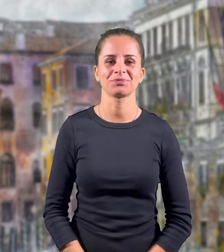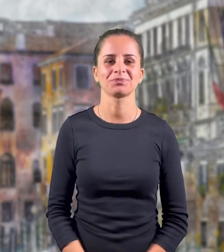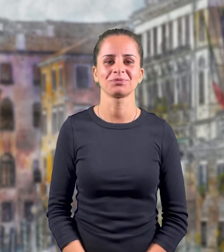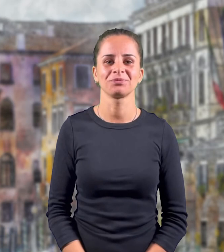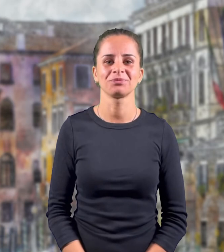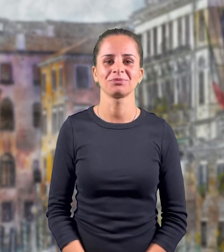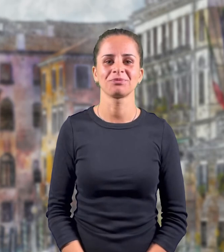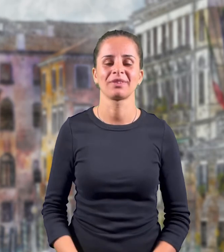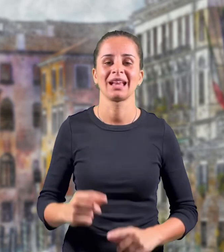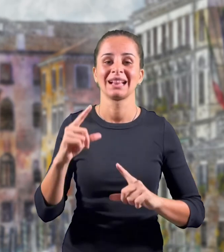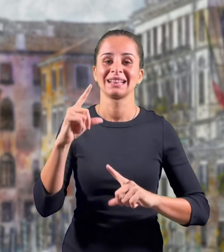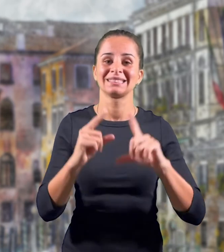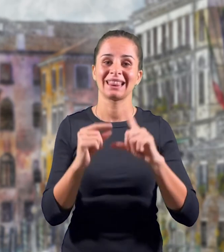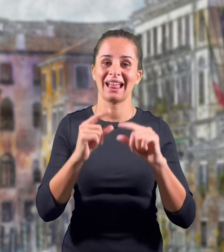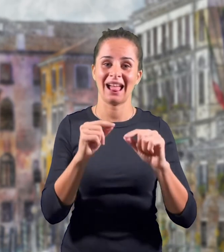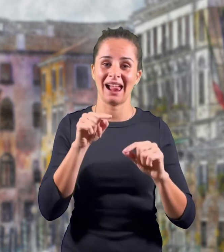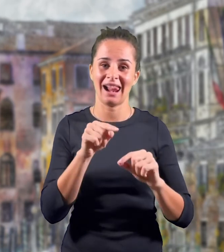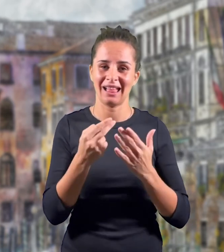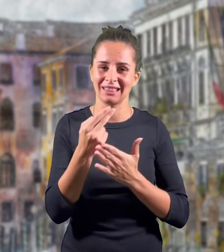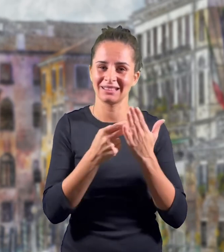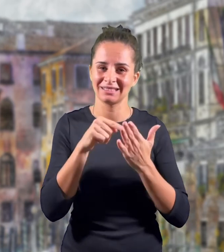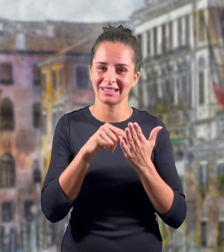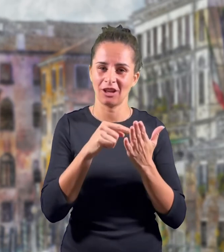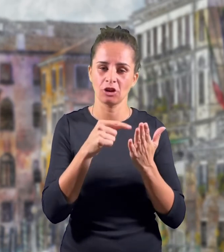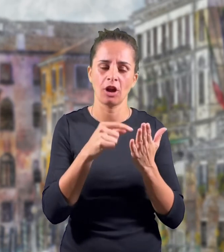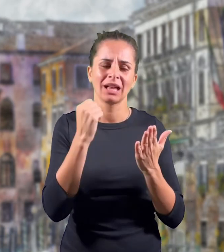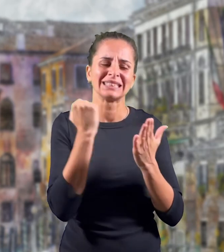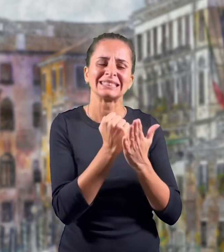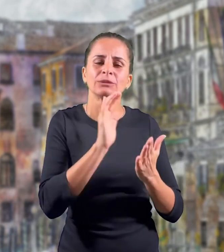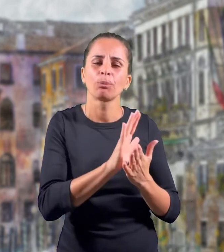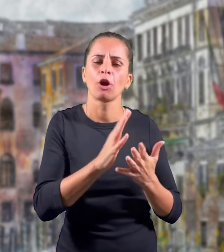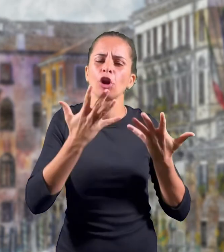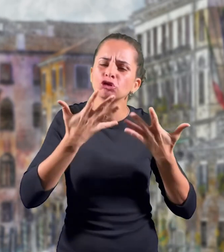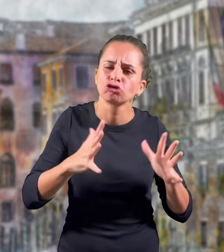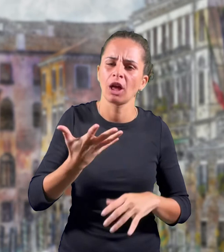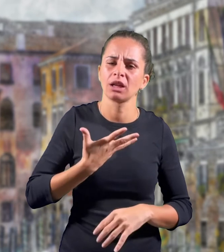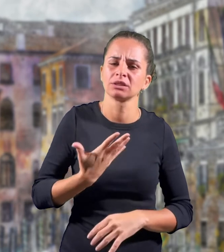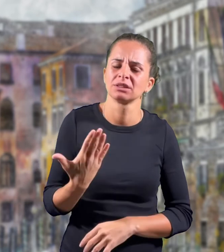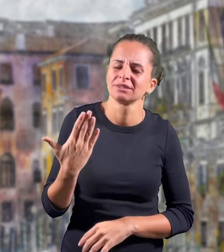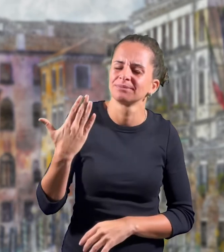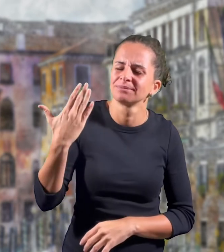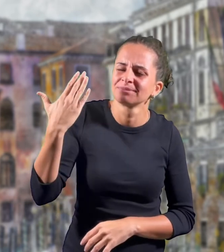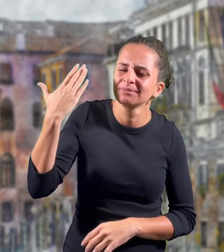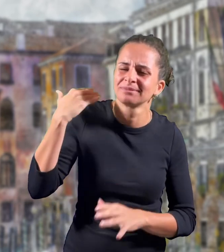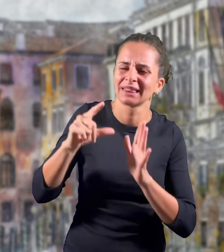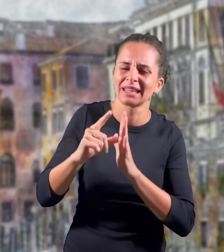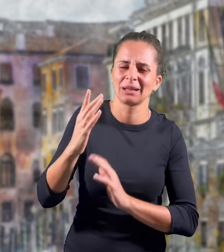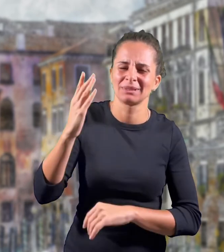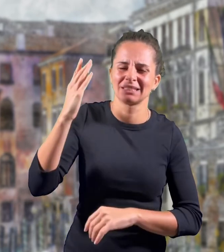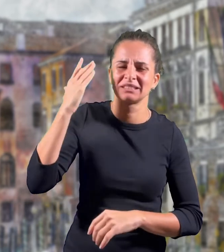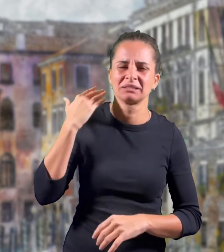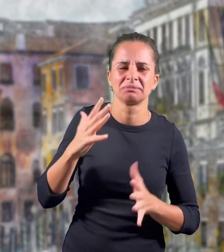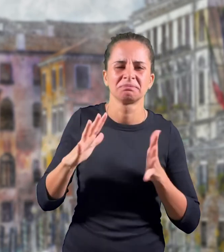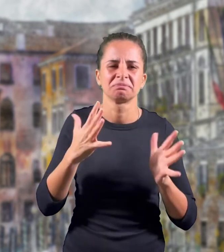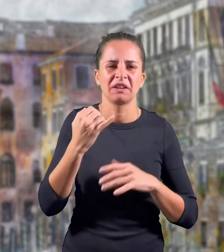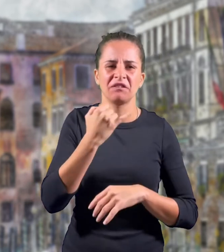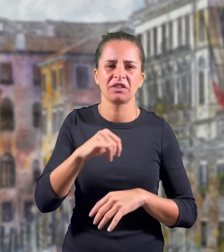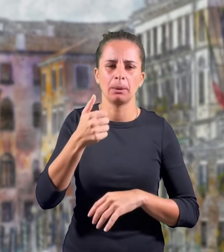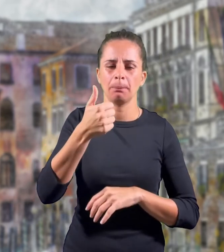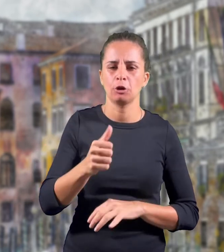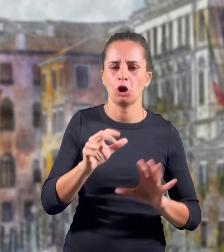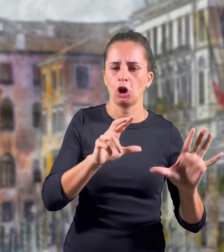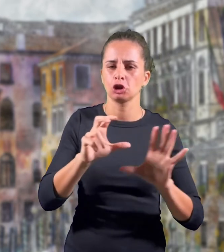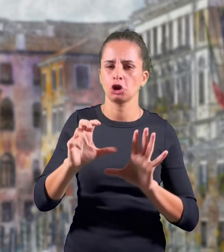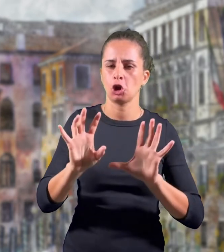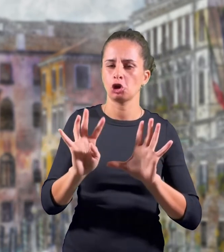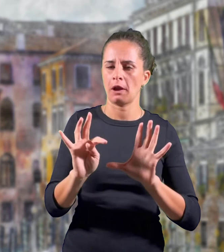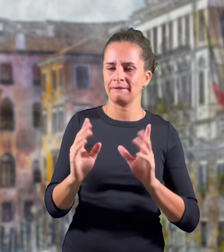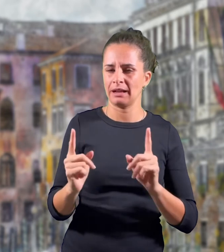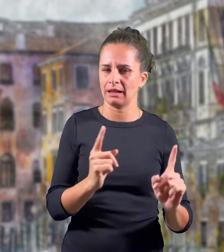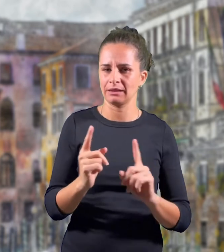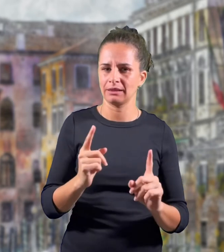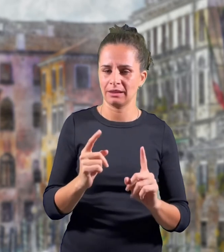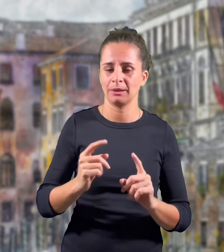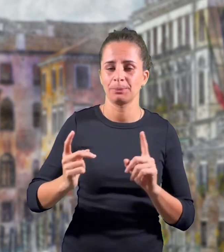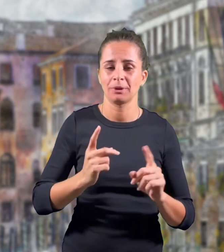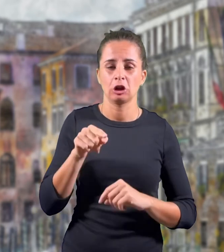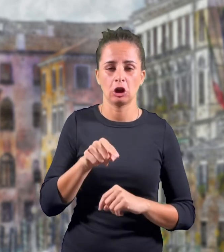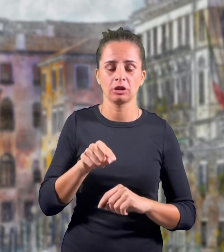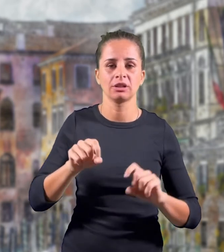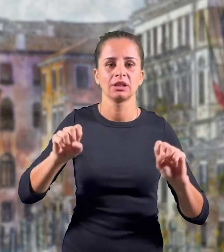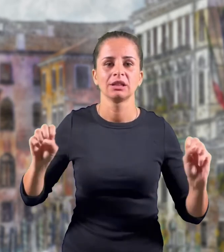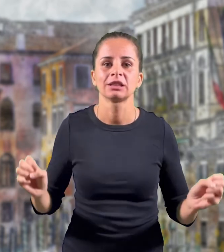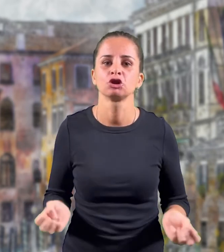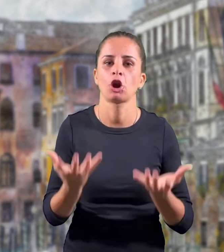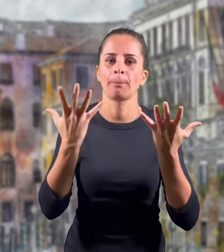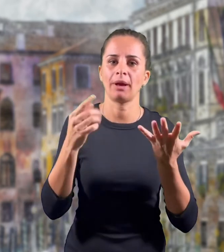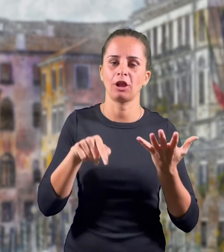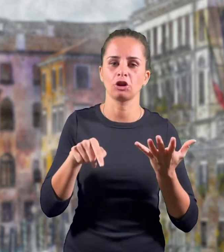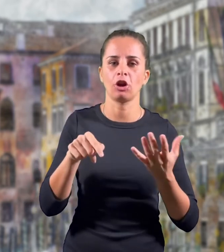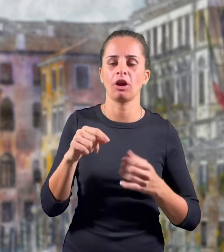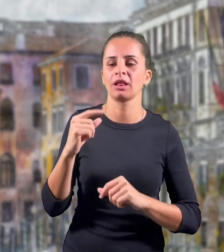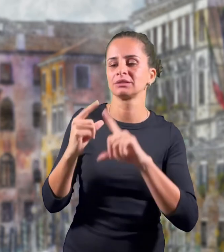La stella fu rappresentata nell'iconografia del Risorgimento e così comparve, fino al 1890,